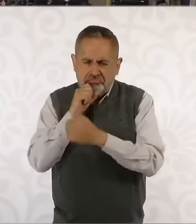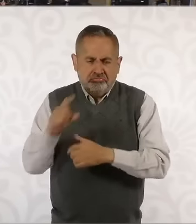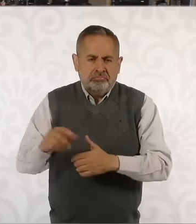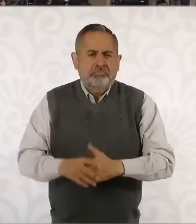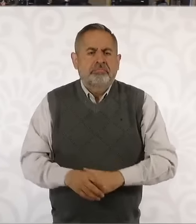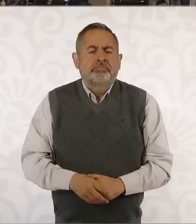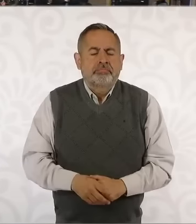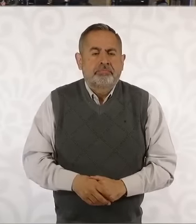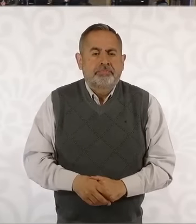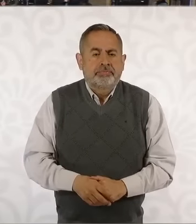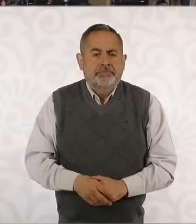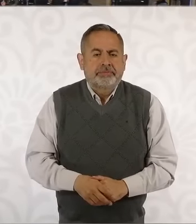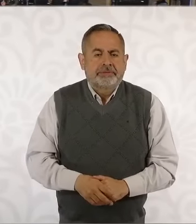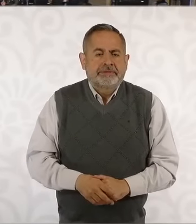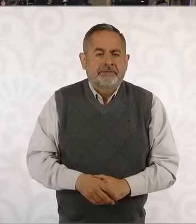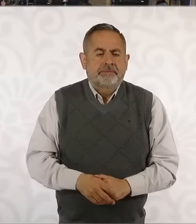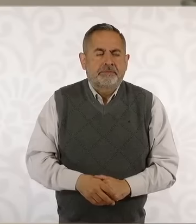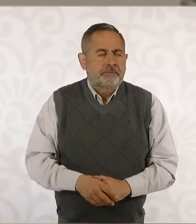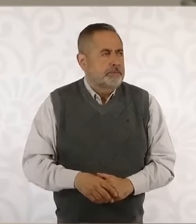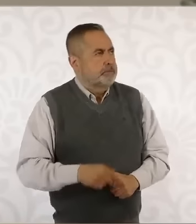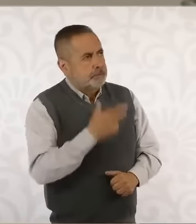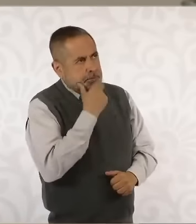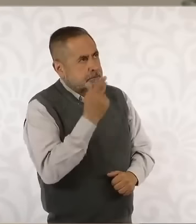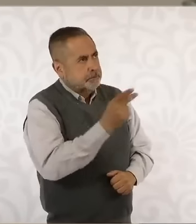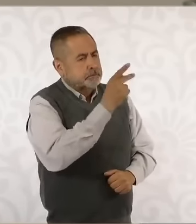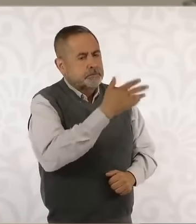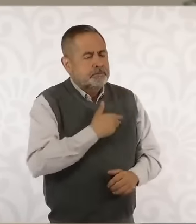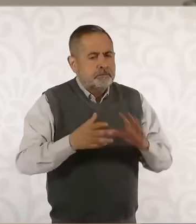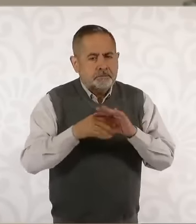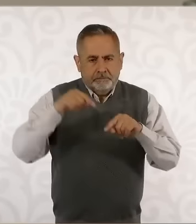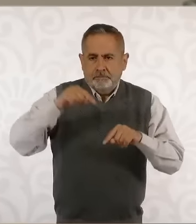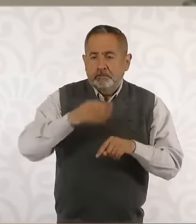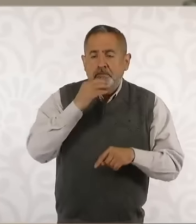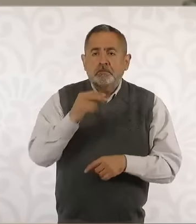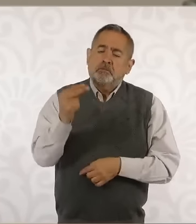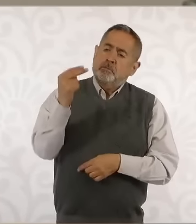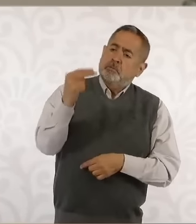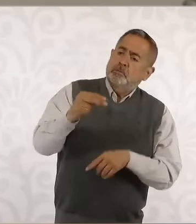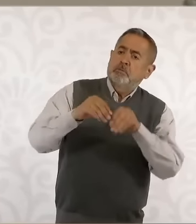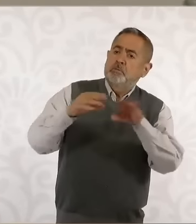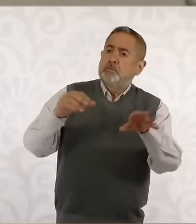Presidenta, en este espacio se ha dicho que lo que no se nombra no existe y sería una